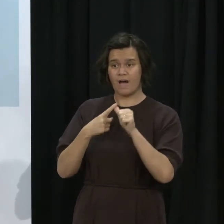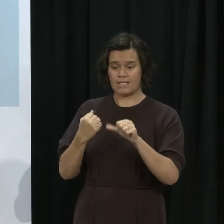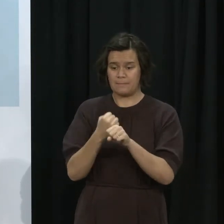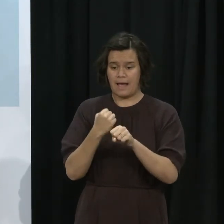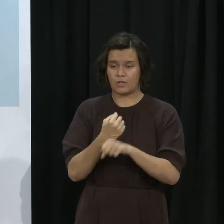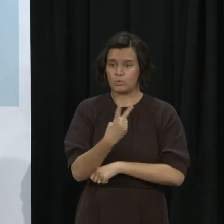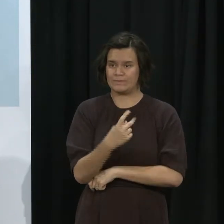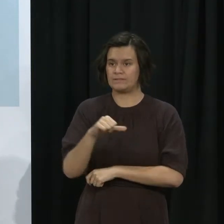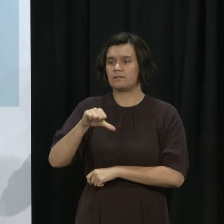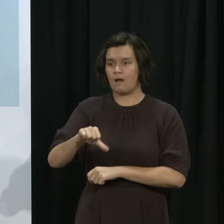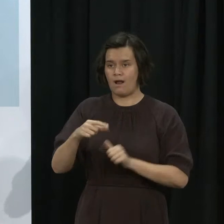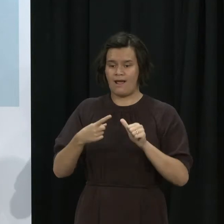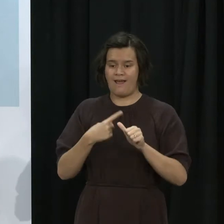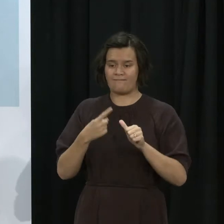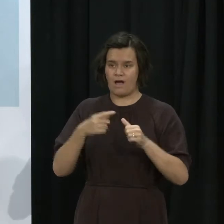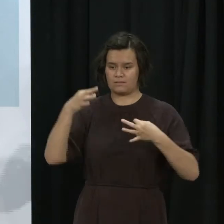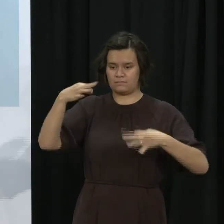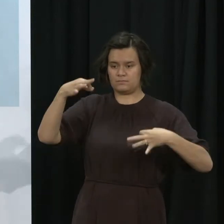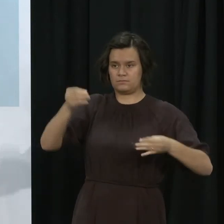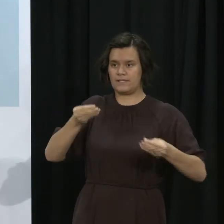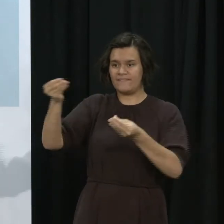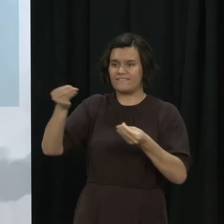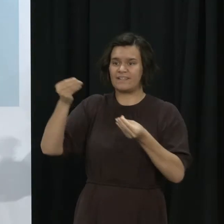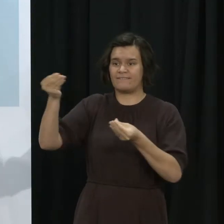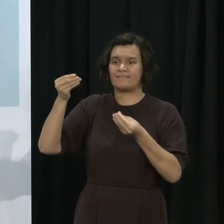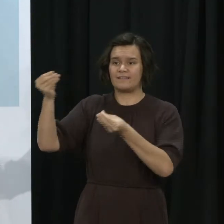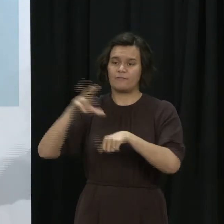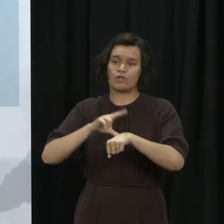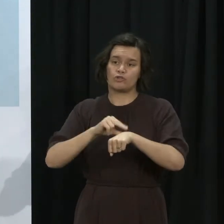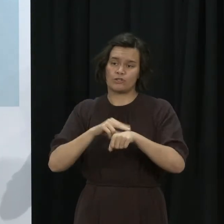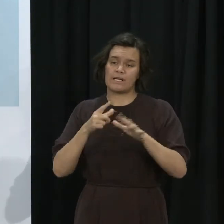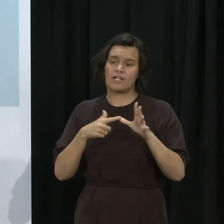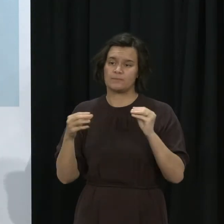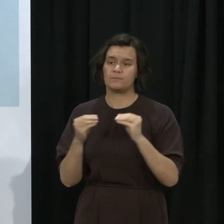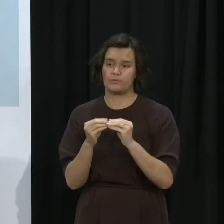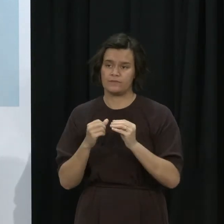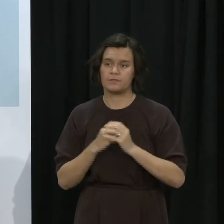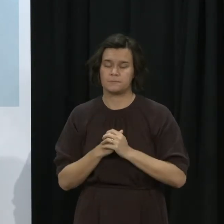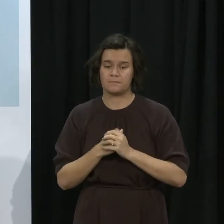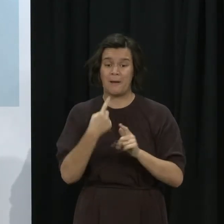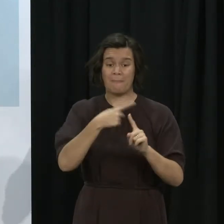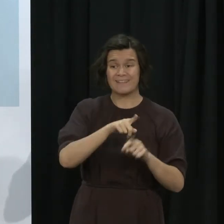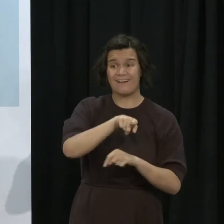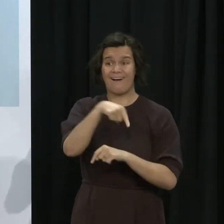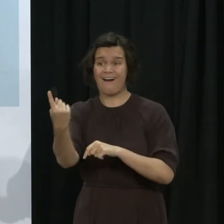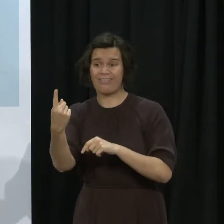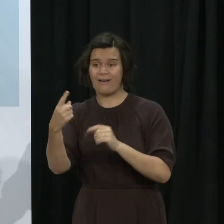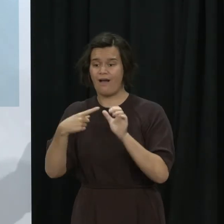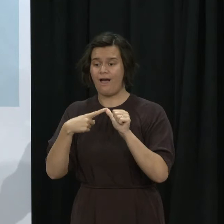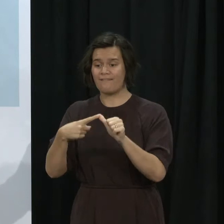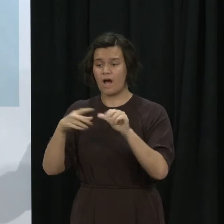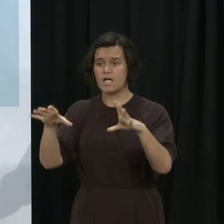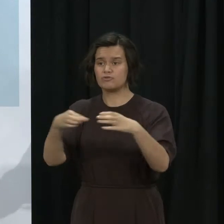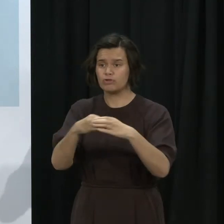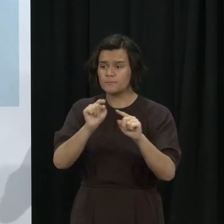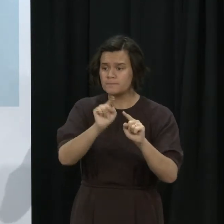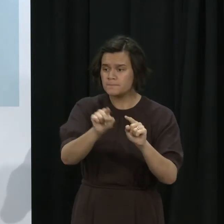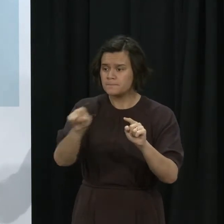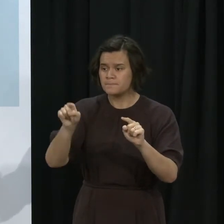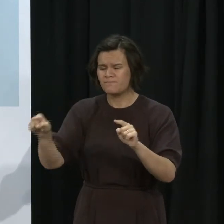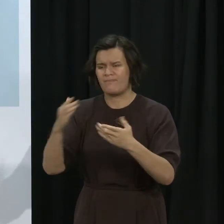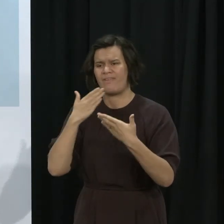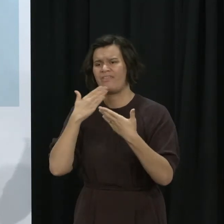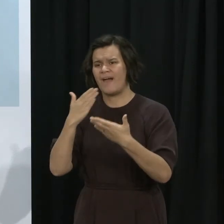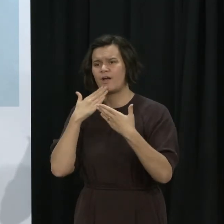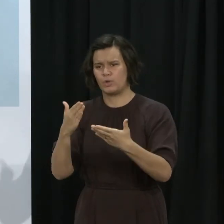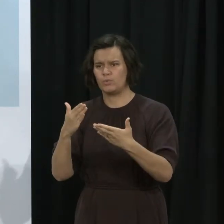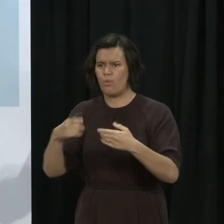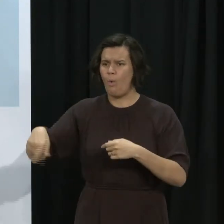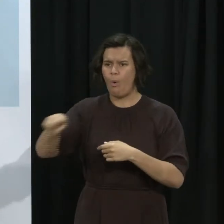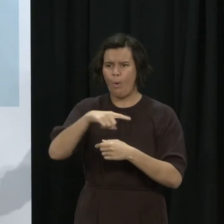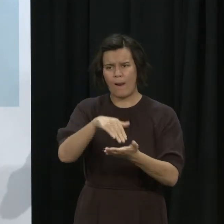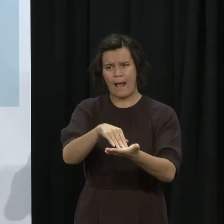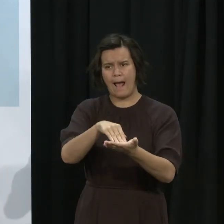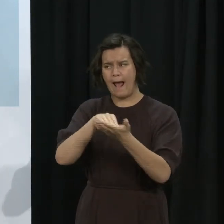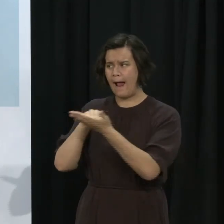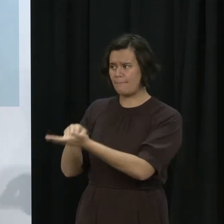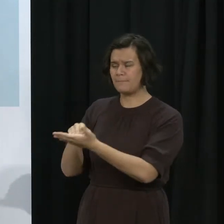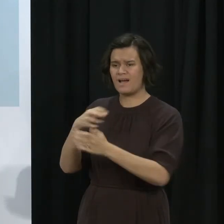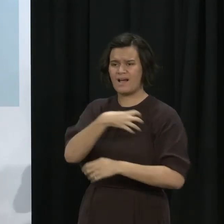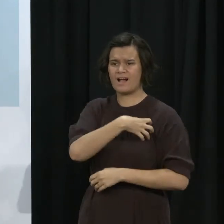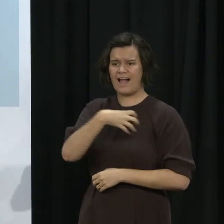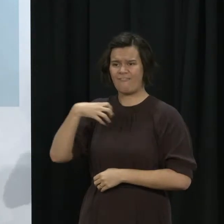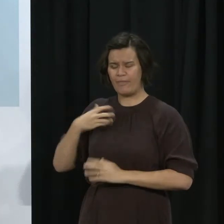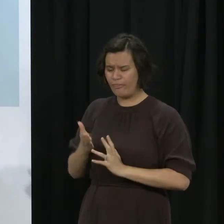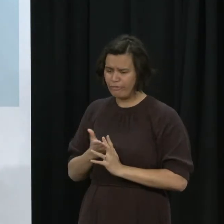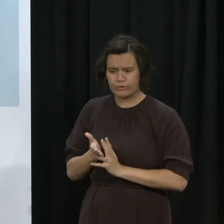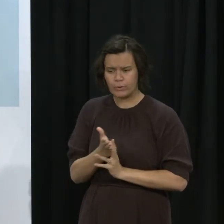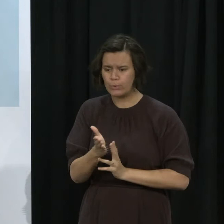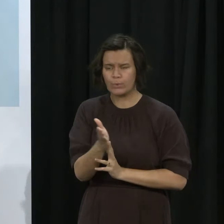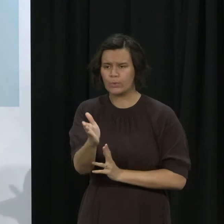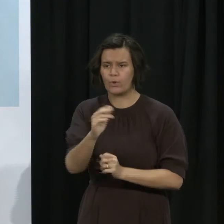haumanu huri noa i Aotearoa.